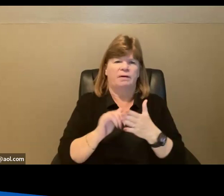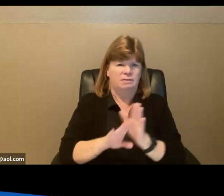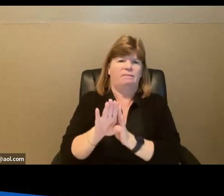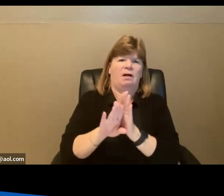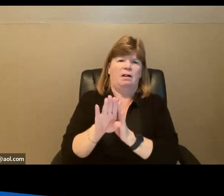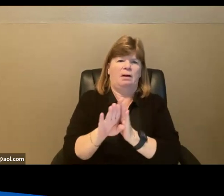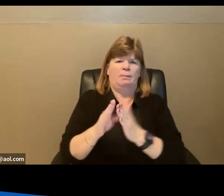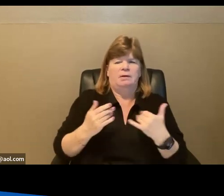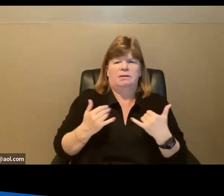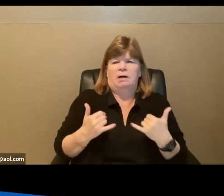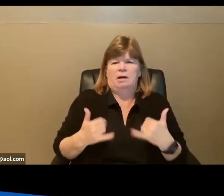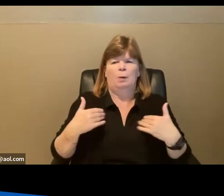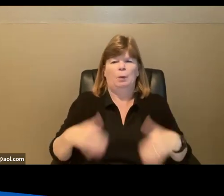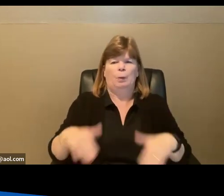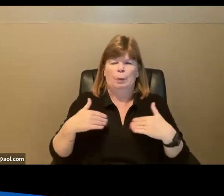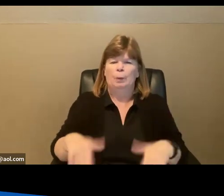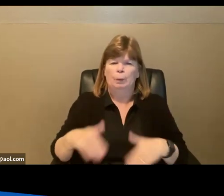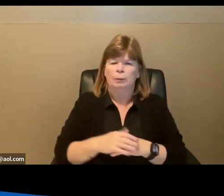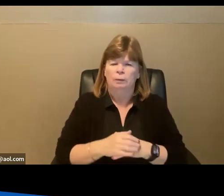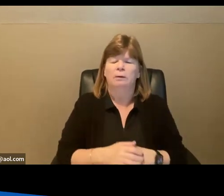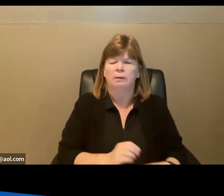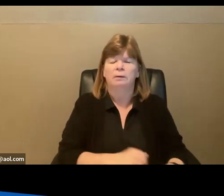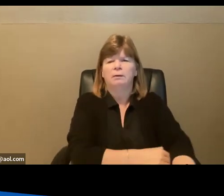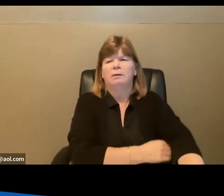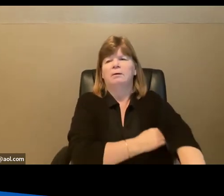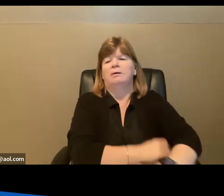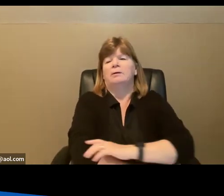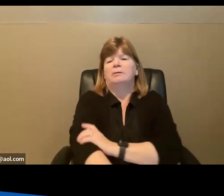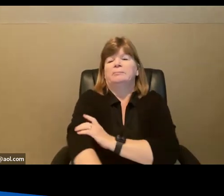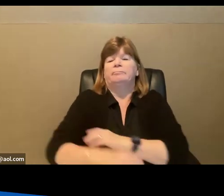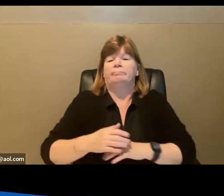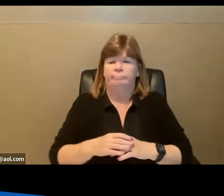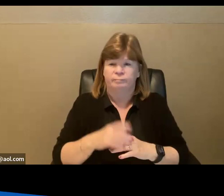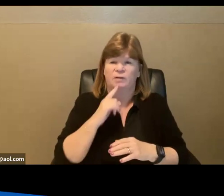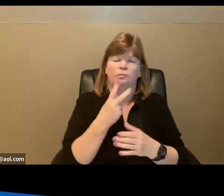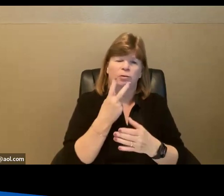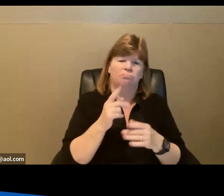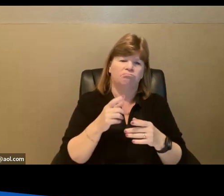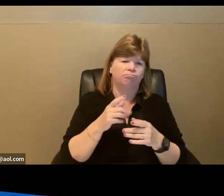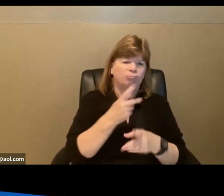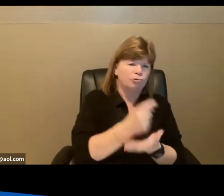Estamos en este período de renacimiento para el tratamiento de la lesión medular y el ictus y la lesión cerebral.